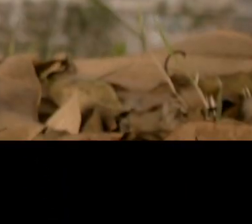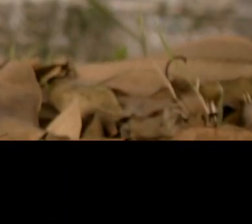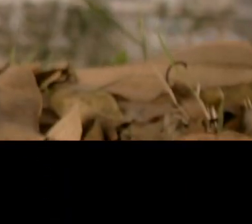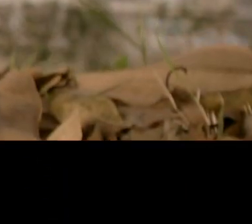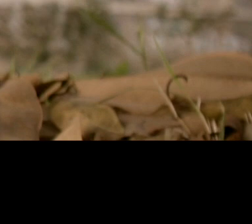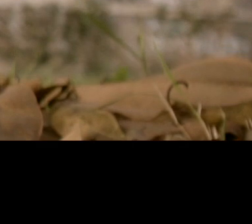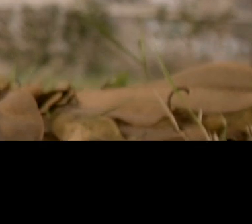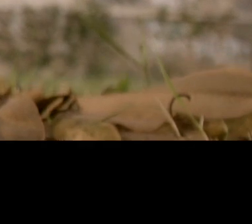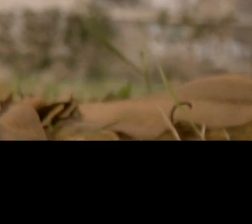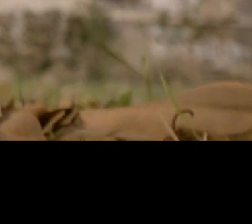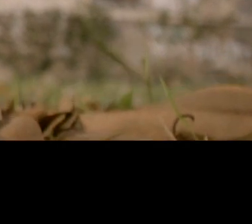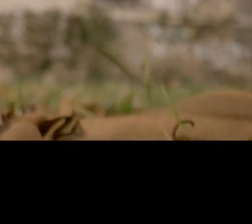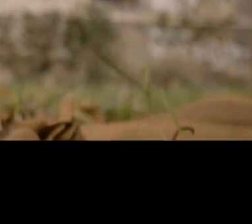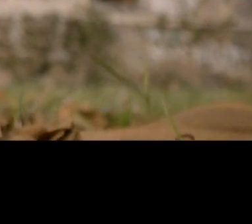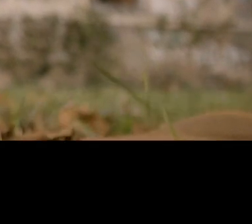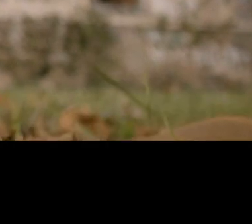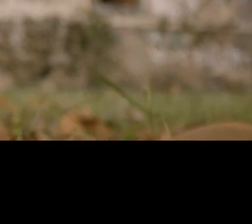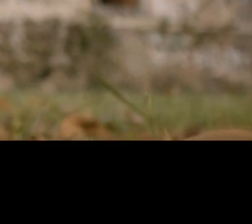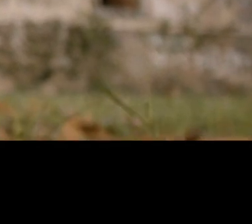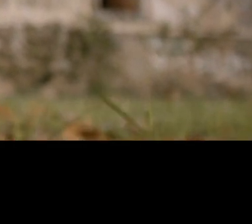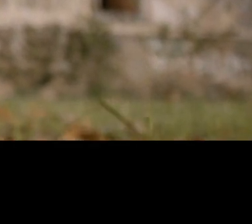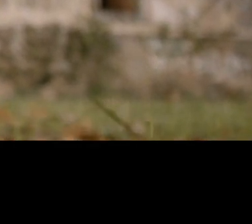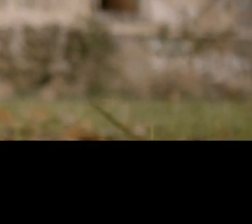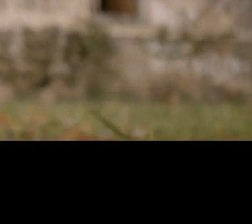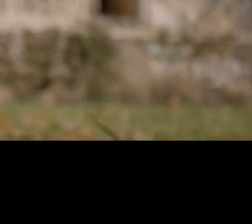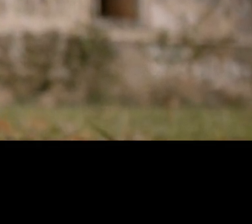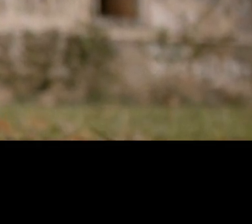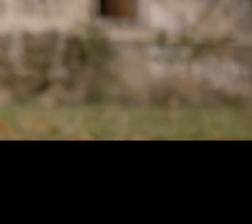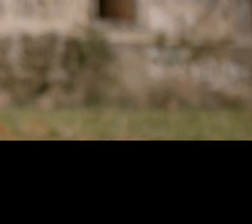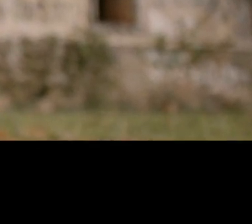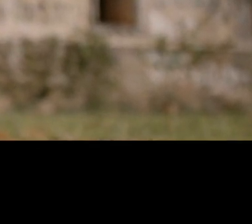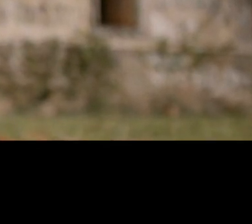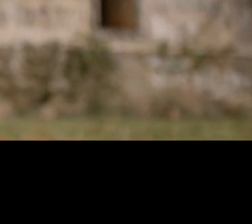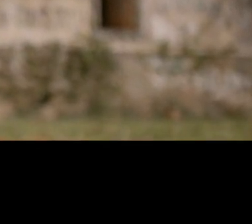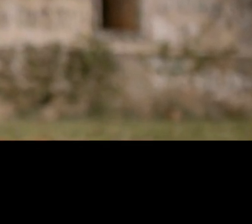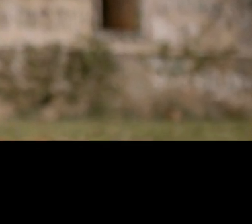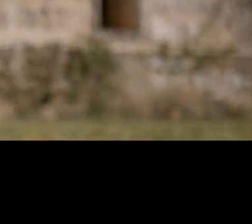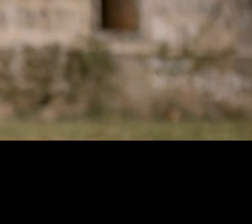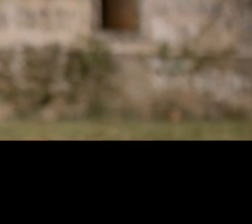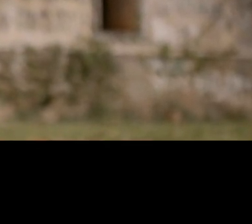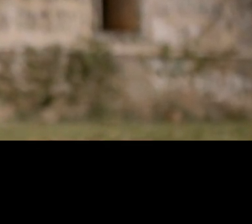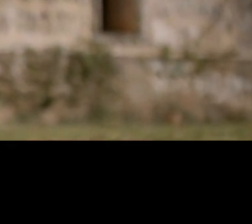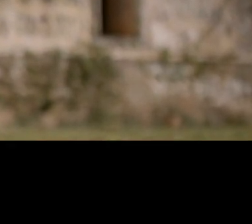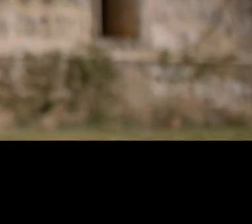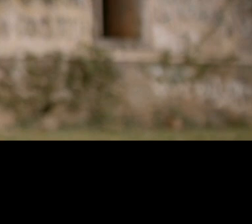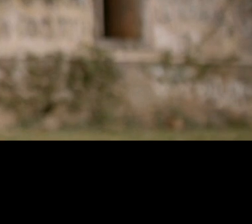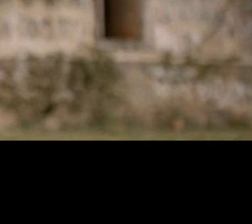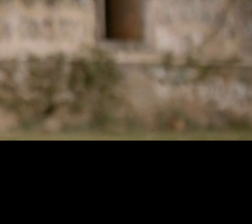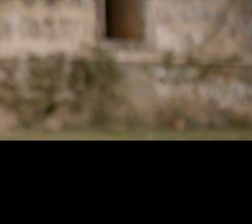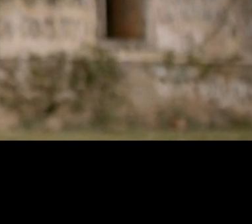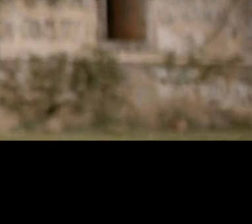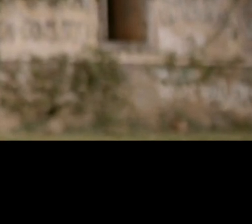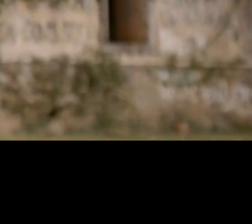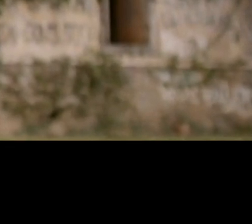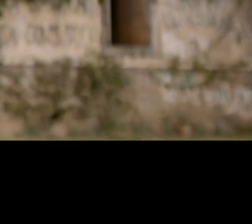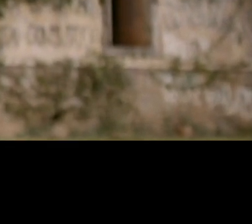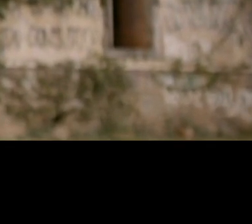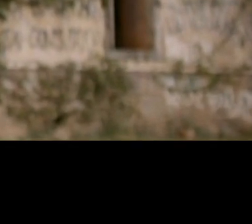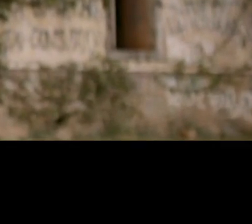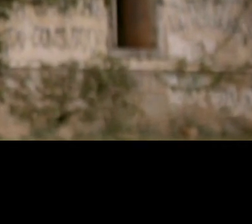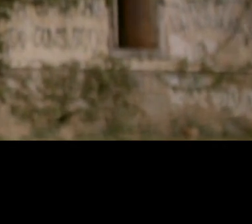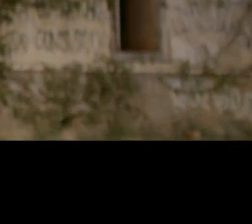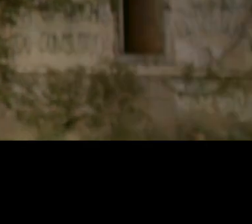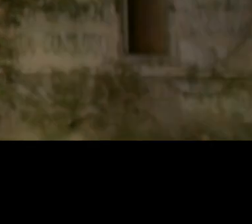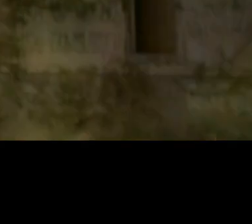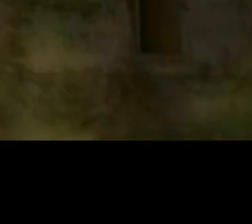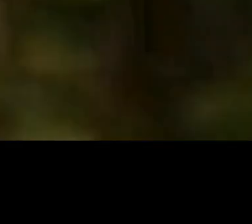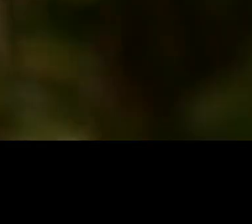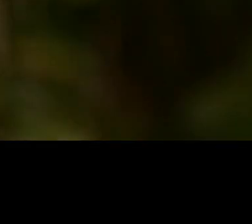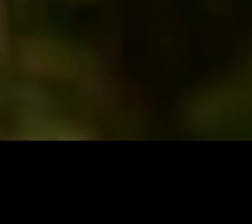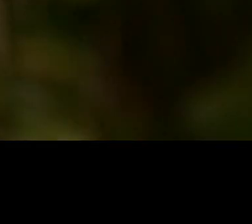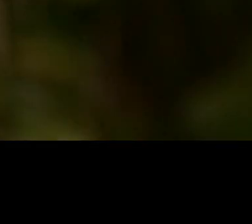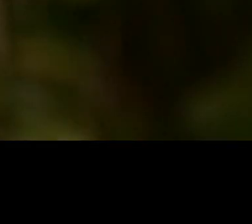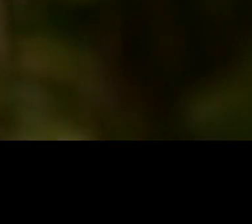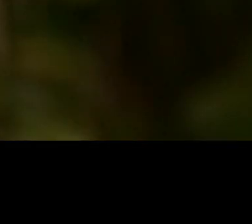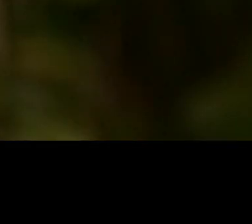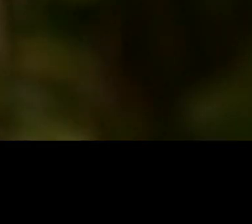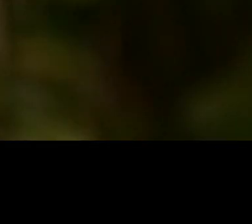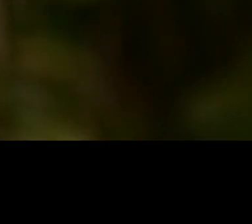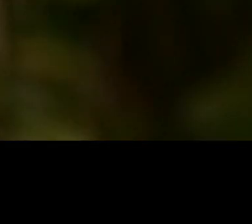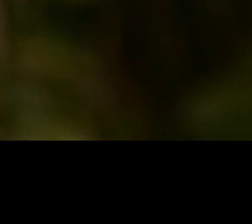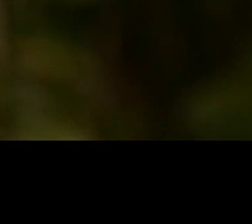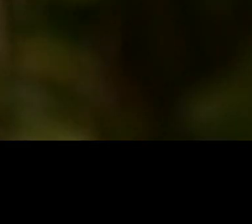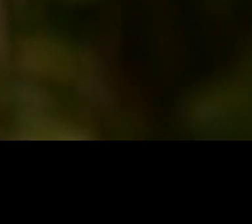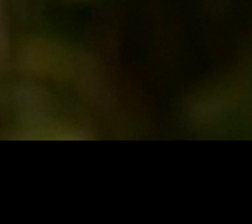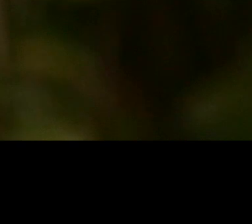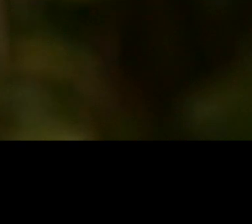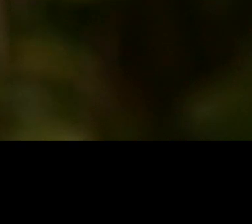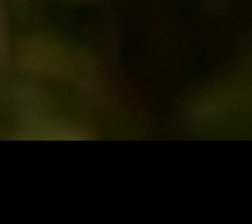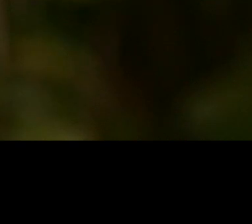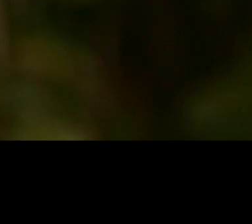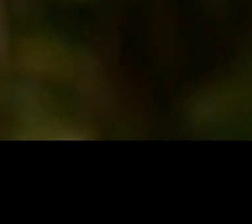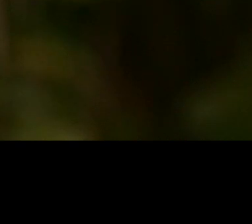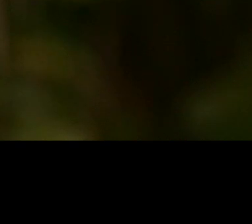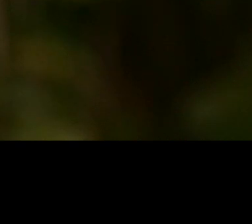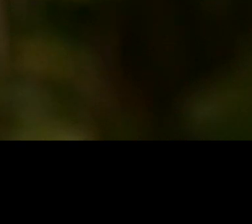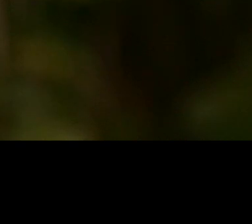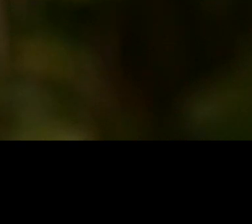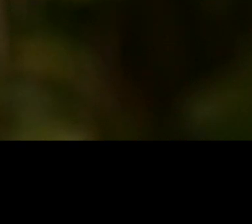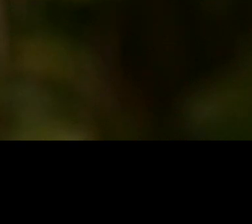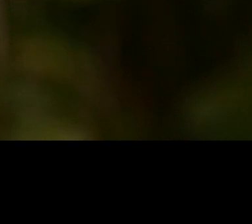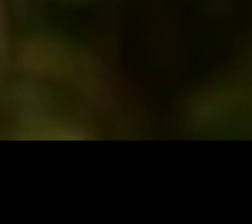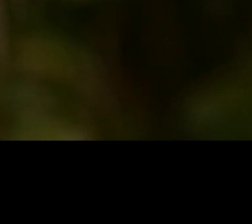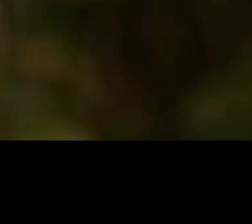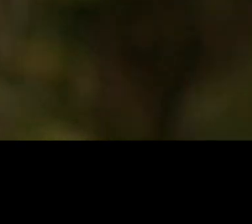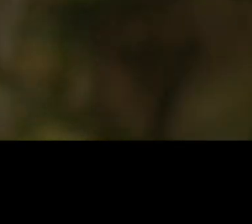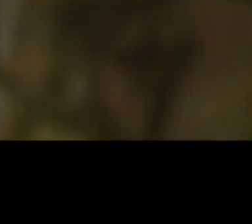[Música]